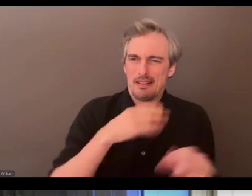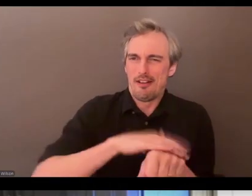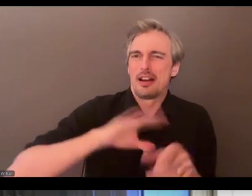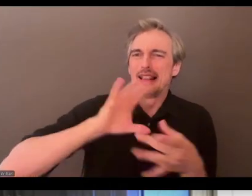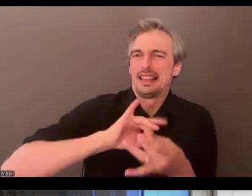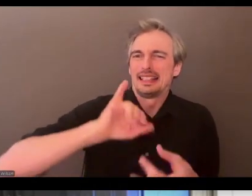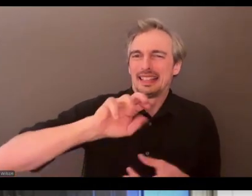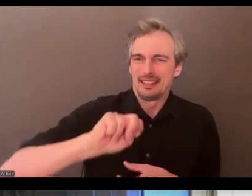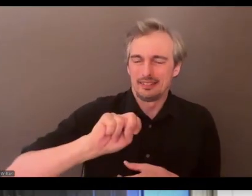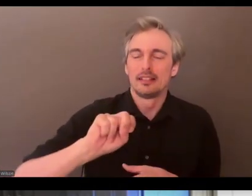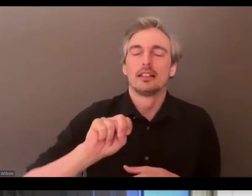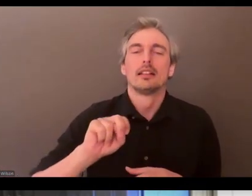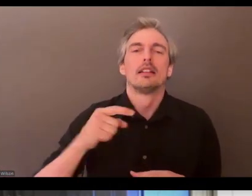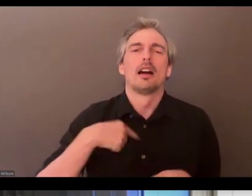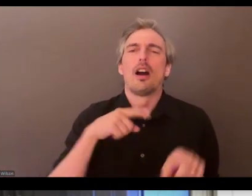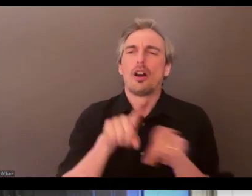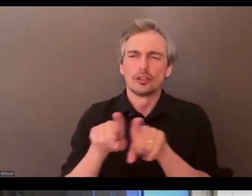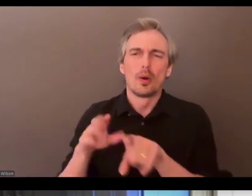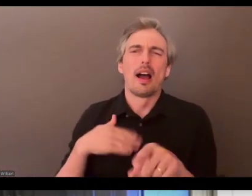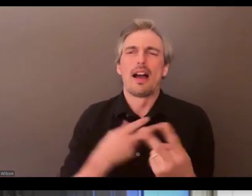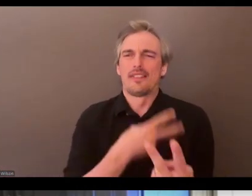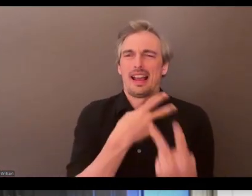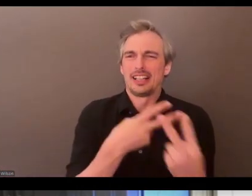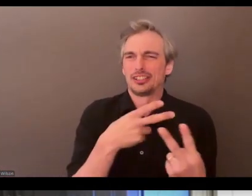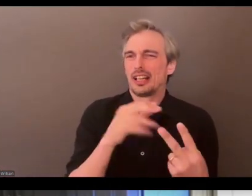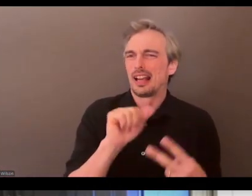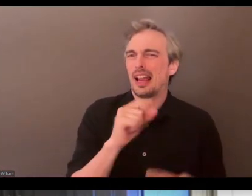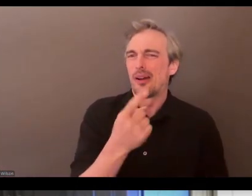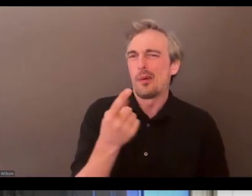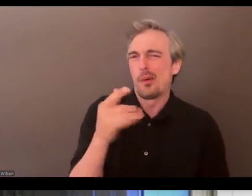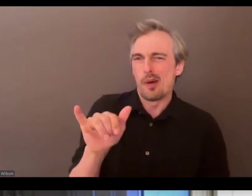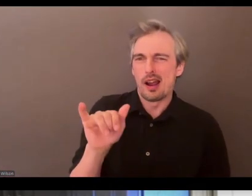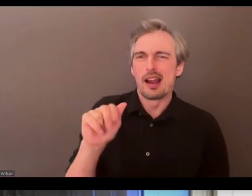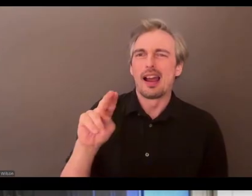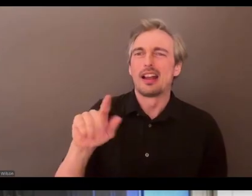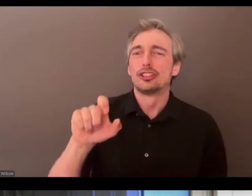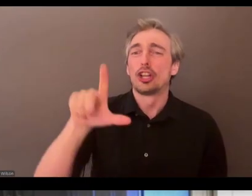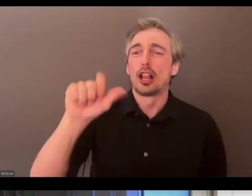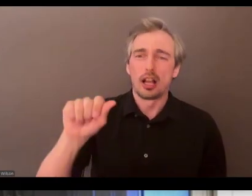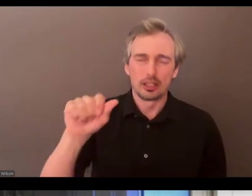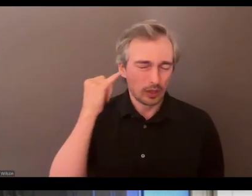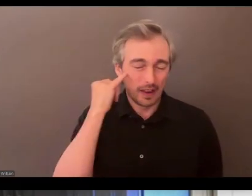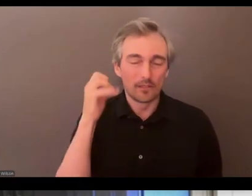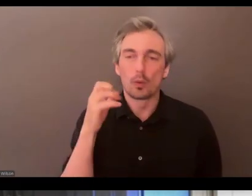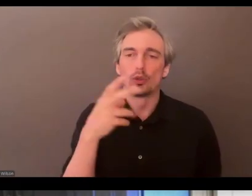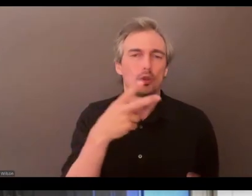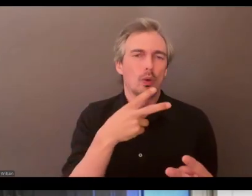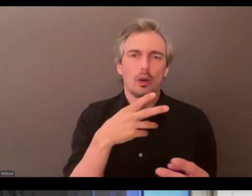もし私のように夜中の 2時に深掘りしたい方は、 このハッシュタグをフォロ ーすると良いでしょう。